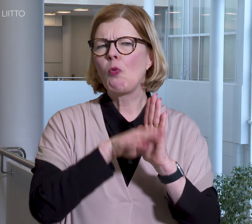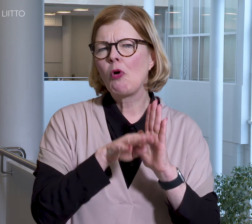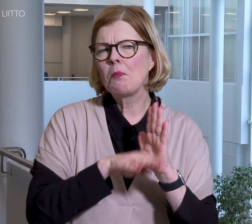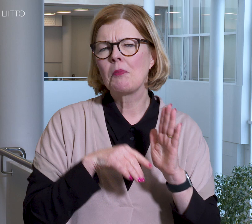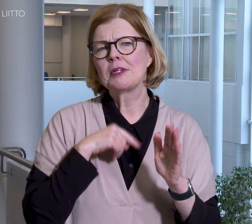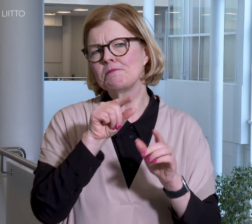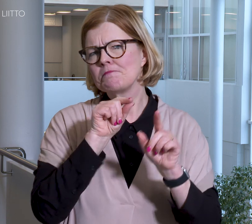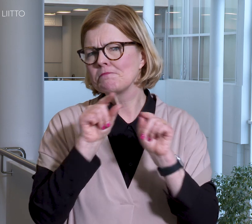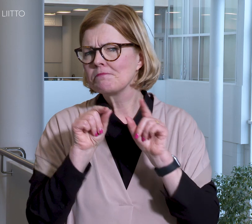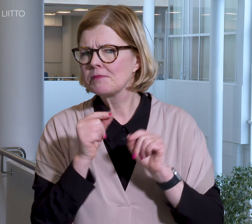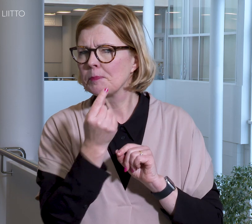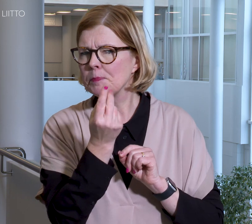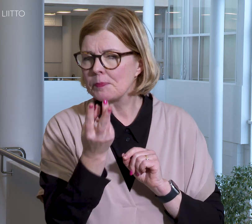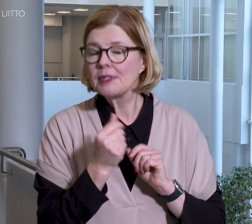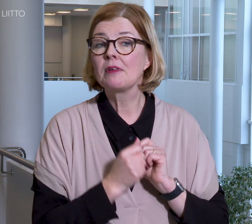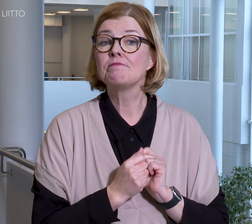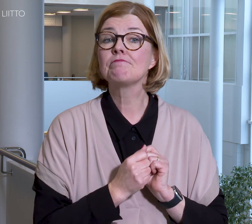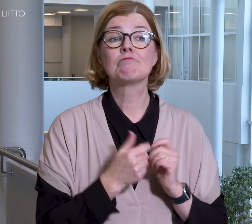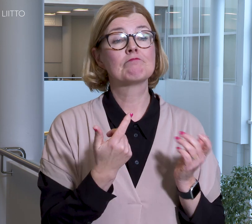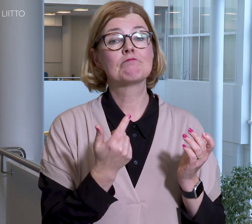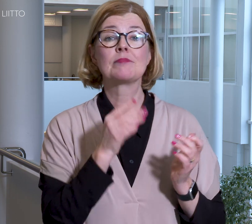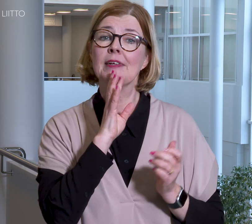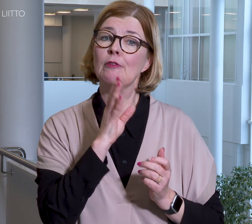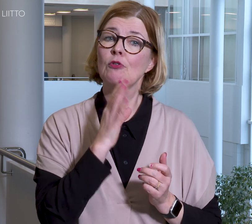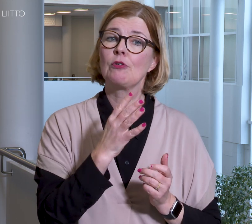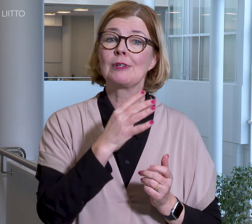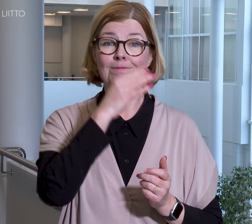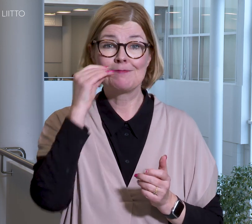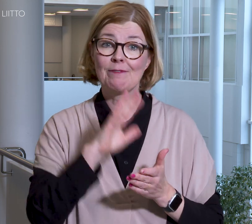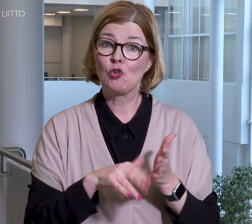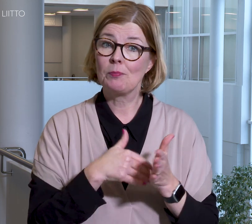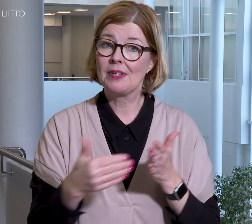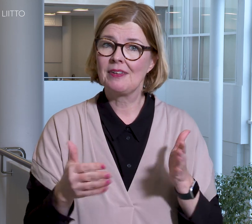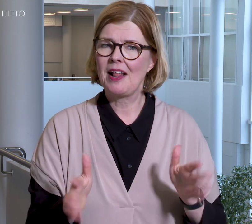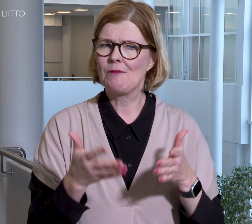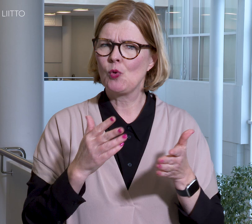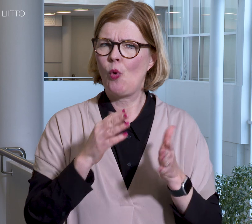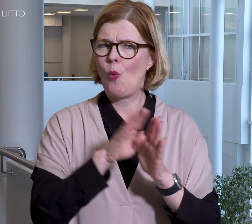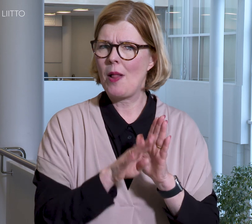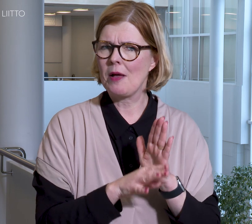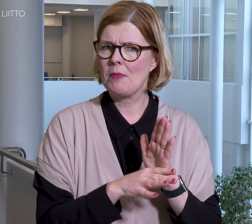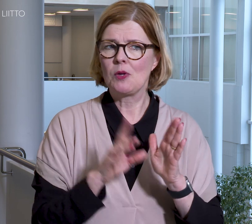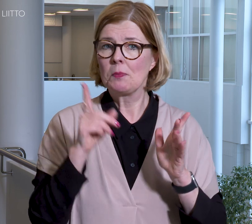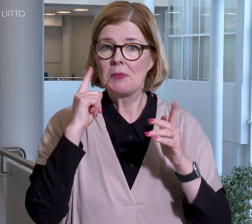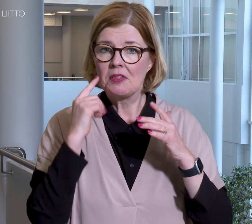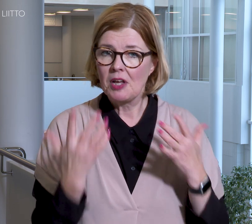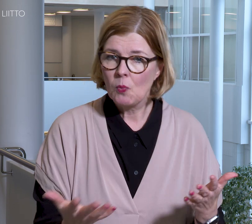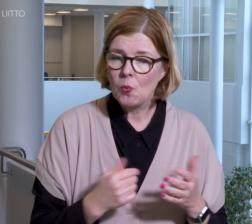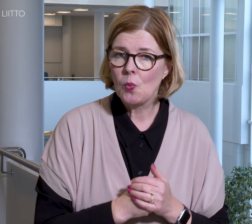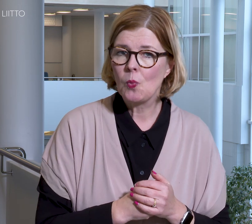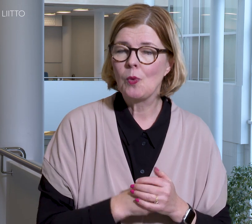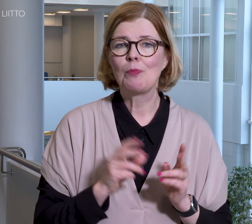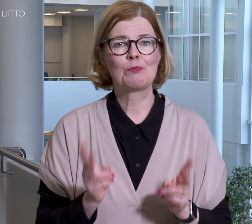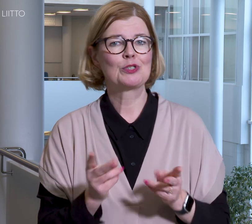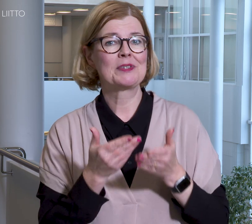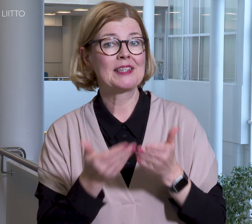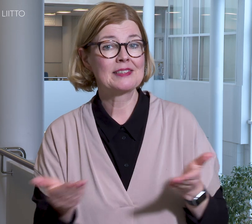Webinaarin aiheina ovat mm. suomenruotsalaisen viittomakielen elvytysohjelma -